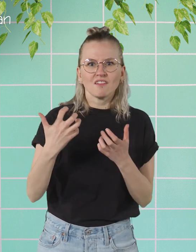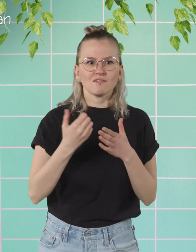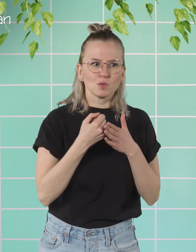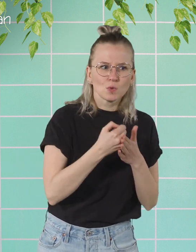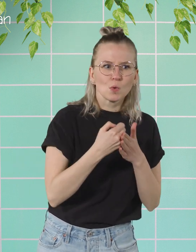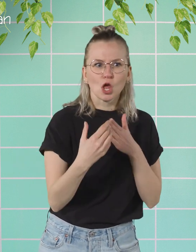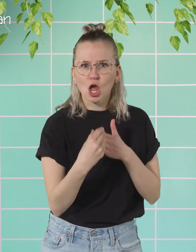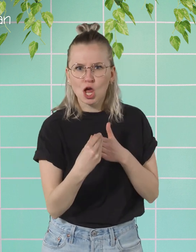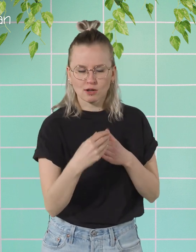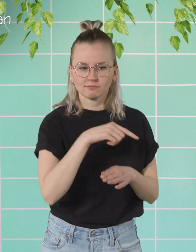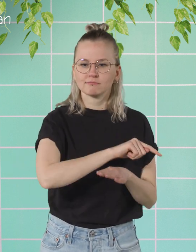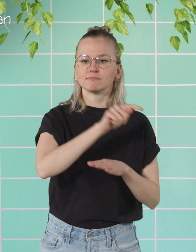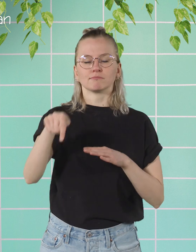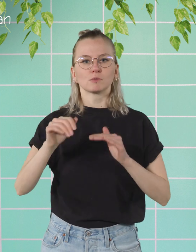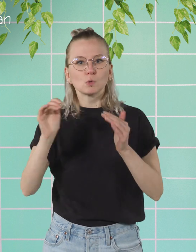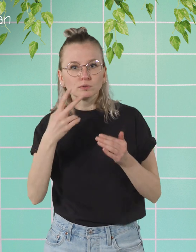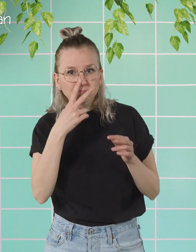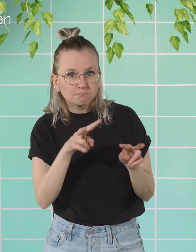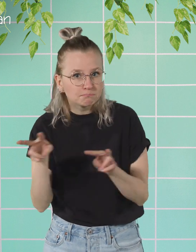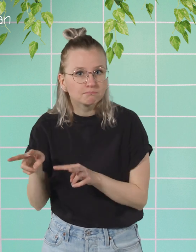joihin on tarvittu ohjausta ja tukea.